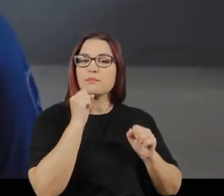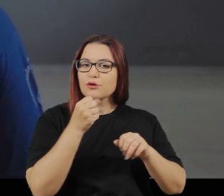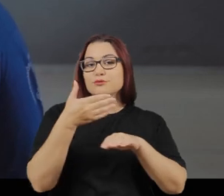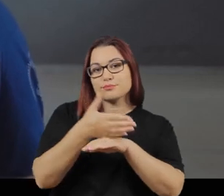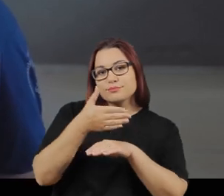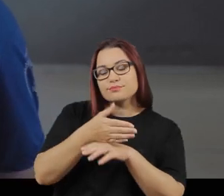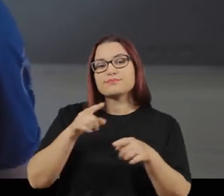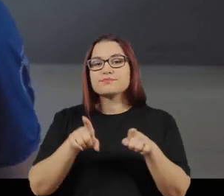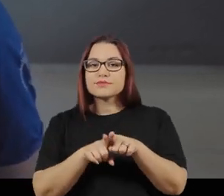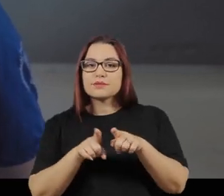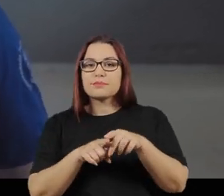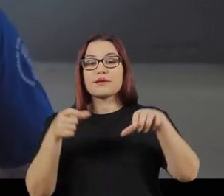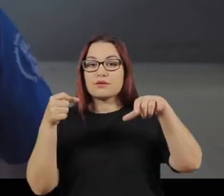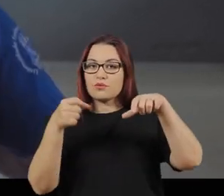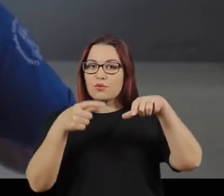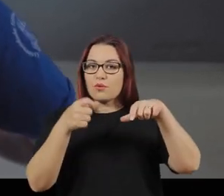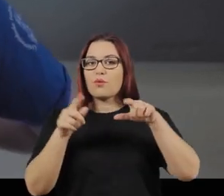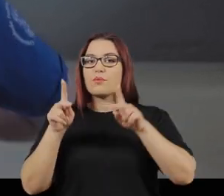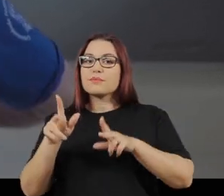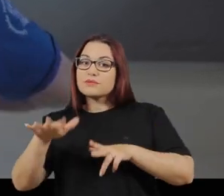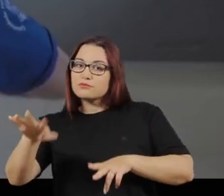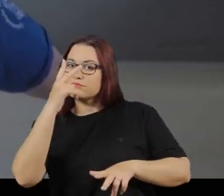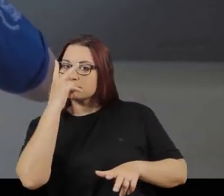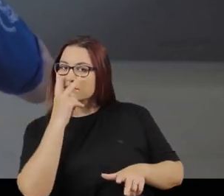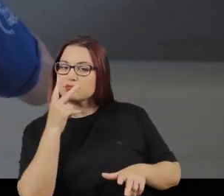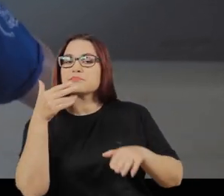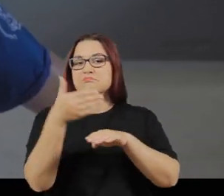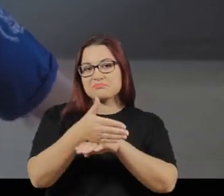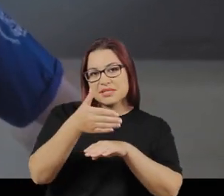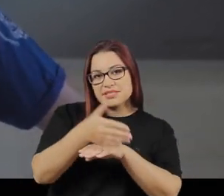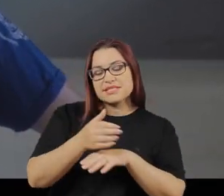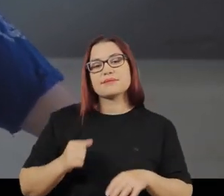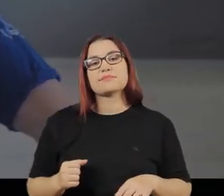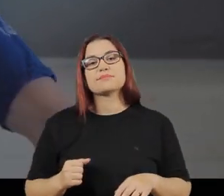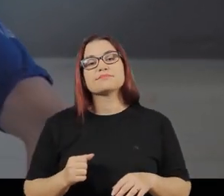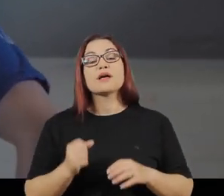visual, o basquete em cadeira de rodas e o handebol que é o mesmo grupo.